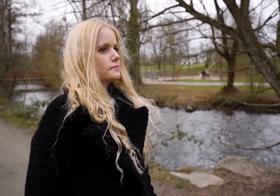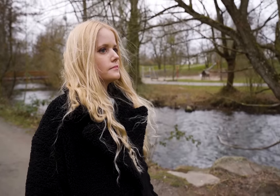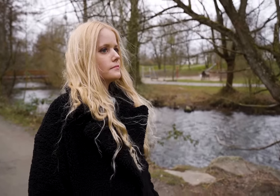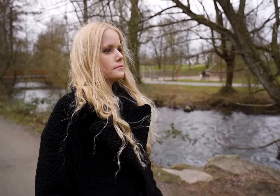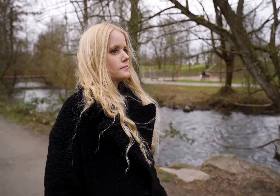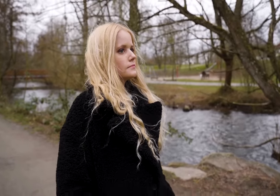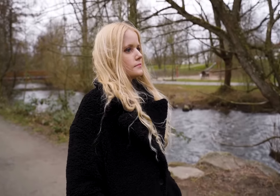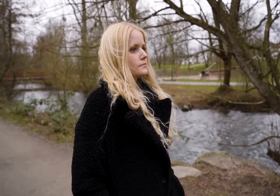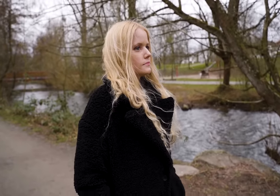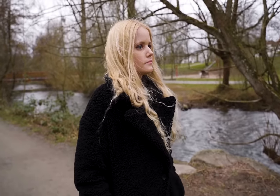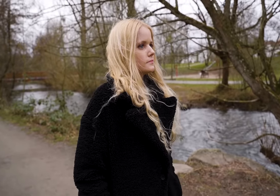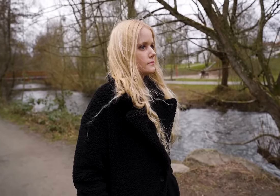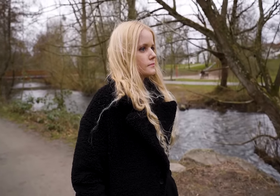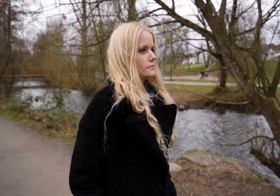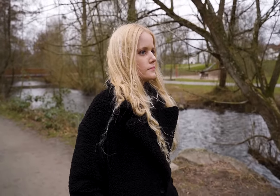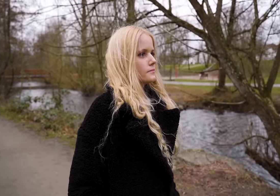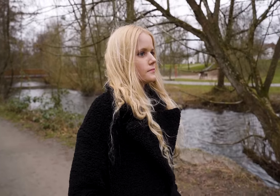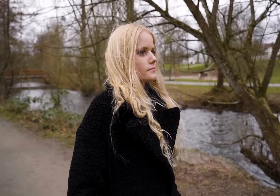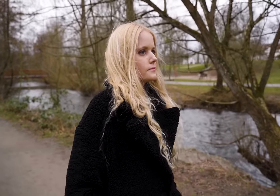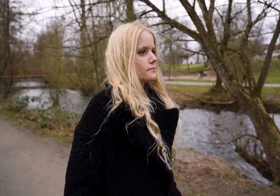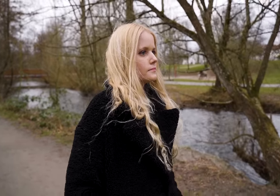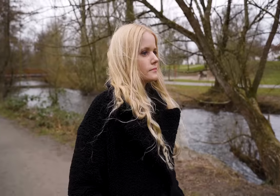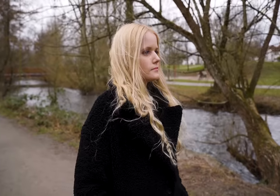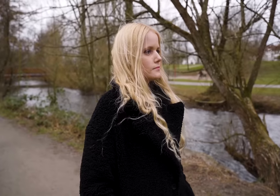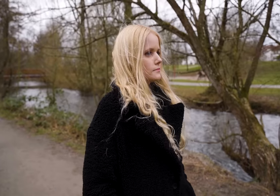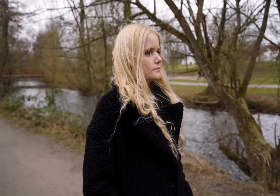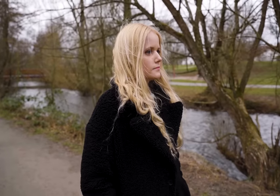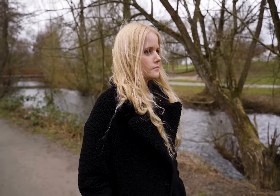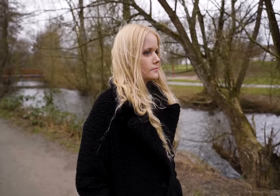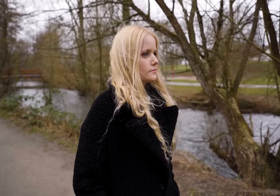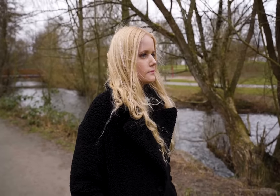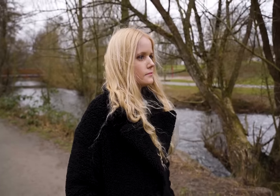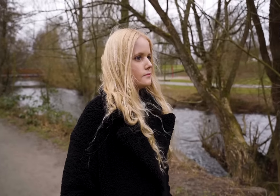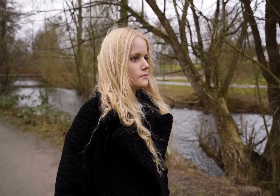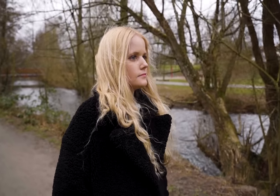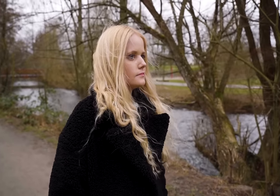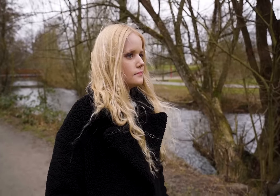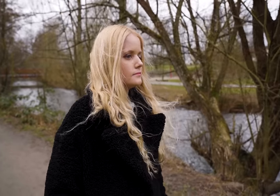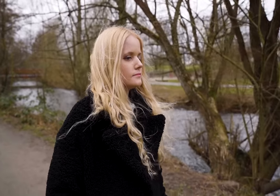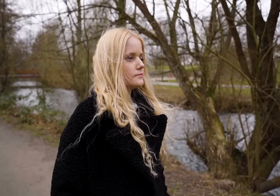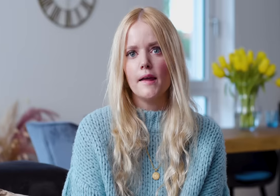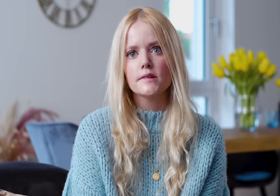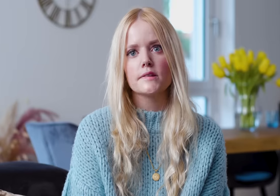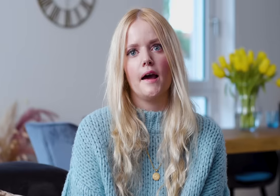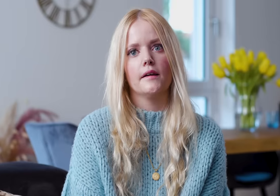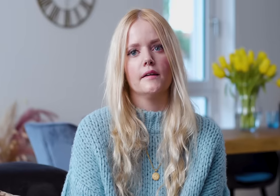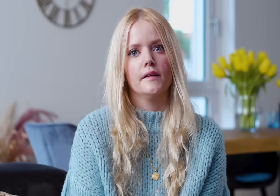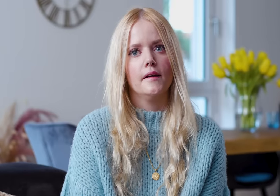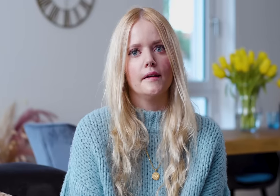Irgendwann mal, ich glaub, das war ein oder zwei Tage später, also wirklich relativ schnell, hat meine Schwester gesagt: "Mensch, Lari,